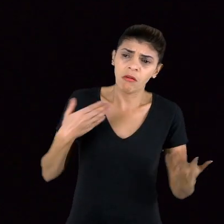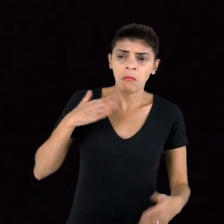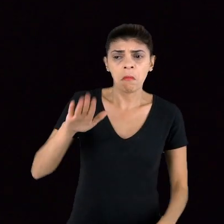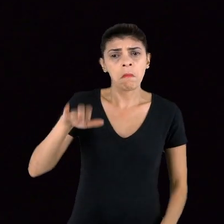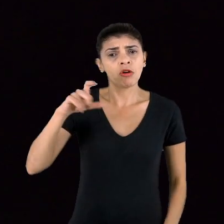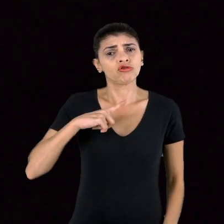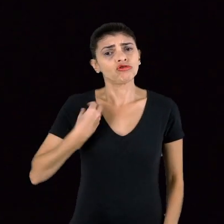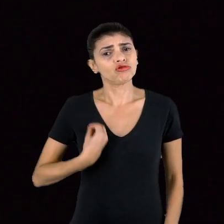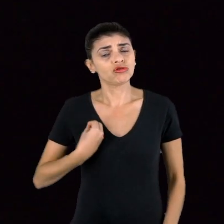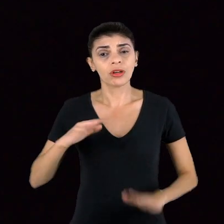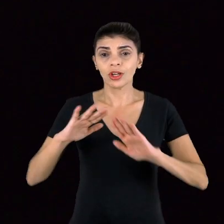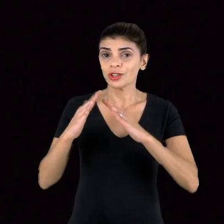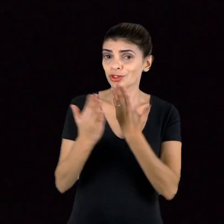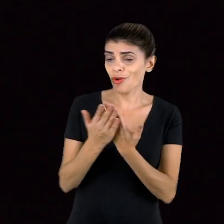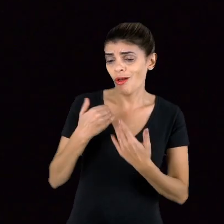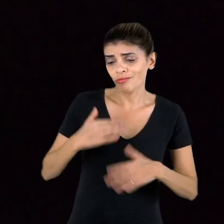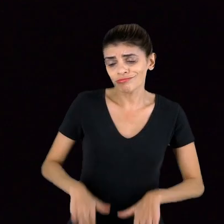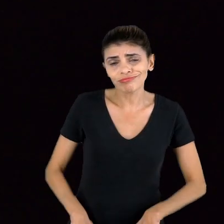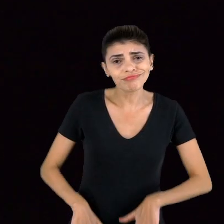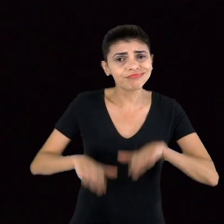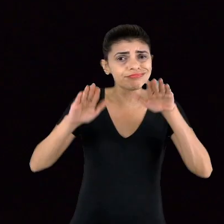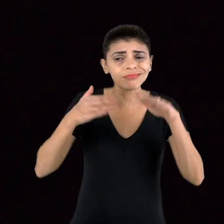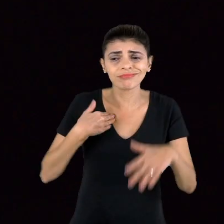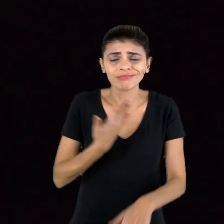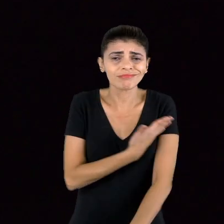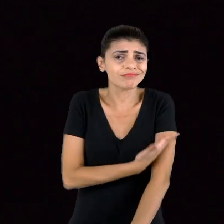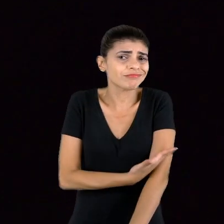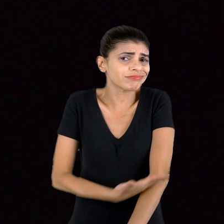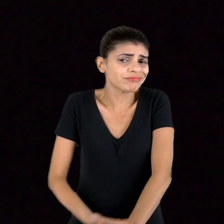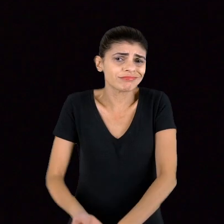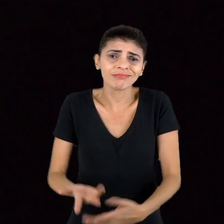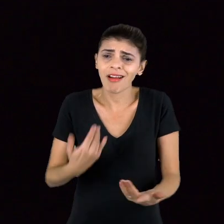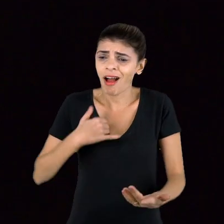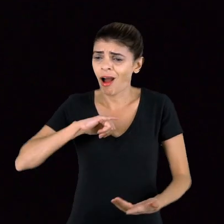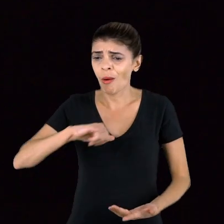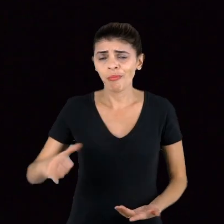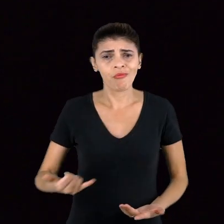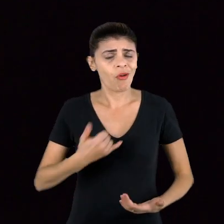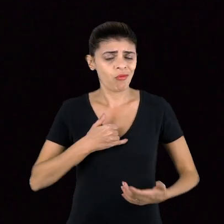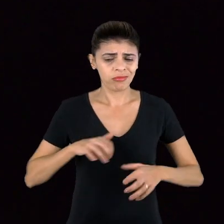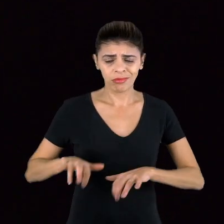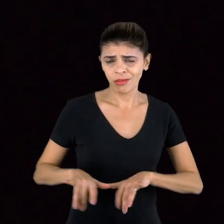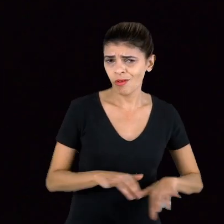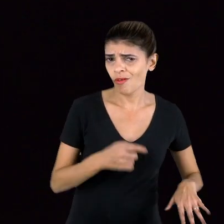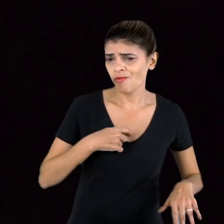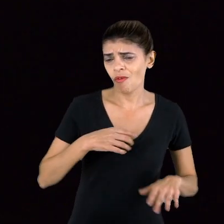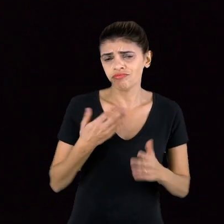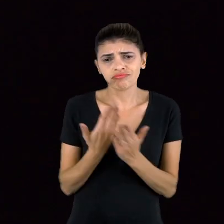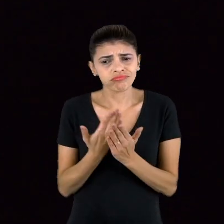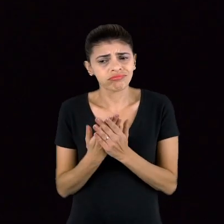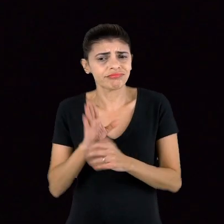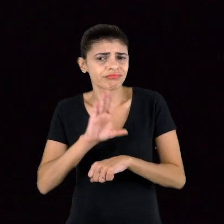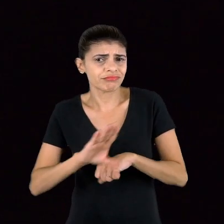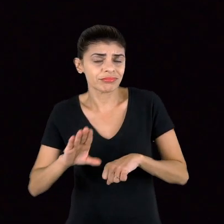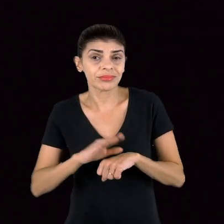"Ela me criou, entendeu? Eu vou... eu quero tocar! Eu vou me especializar nisso." Aí, deu aquela coisa.